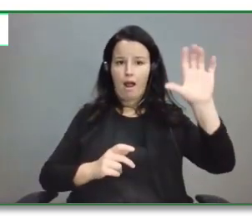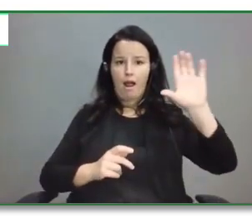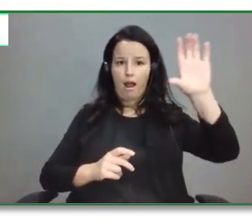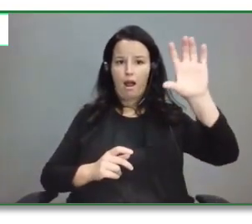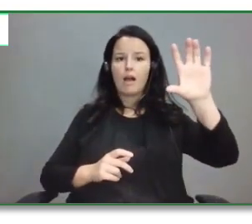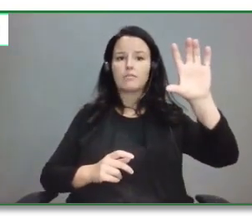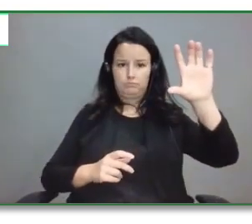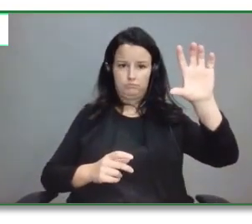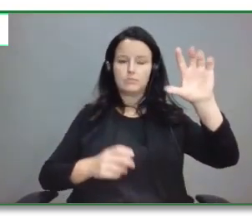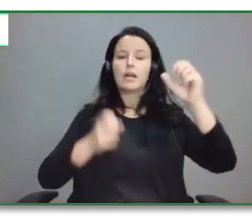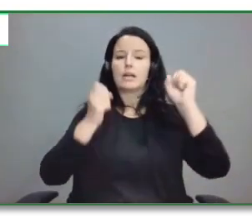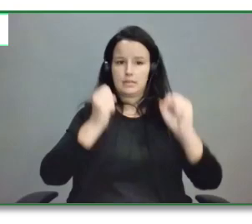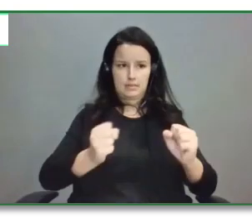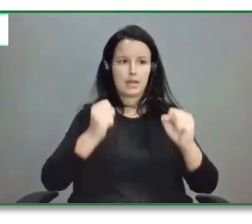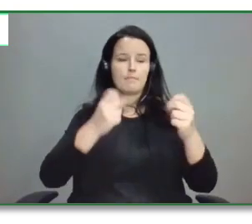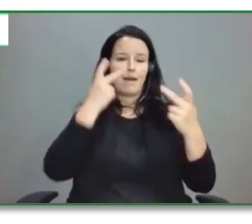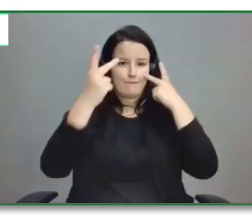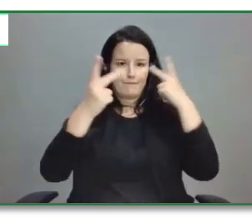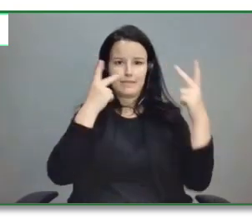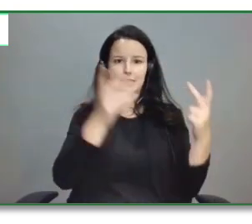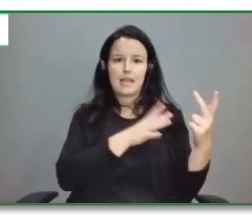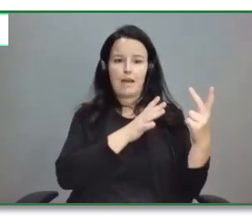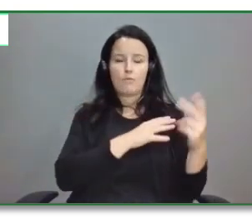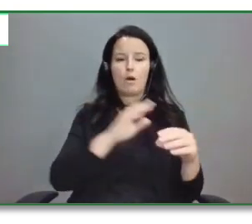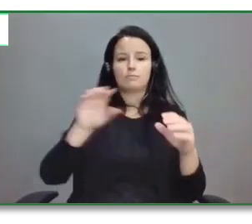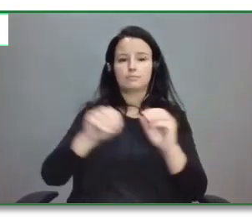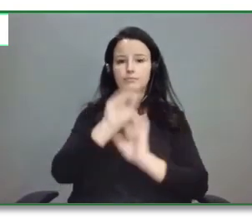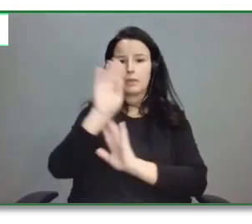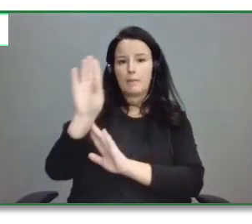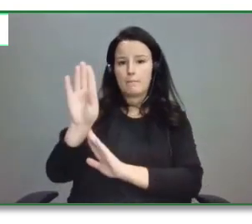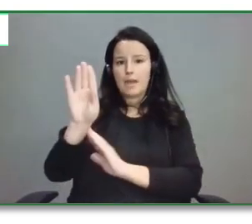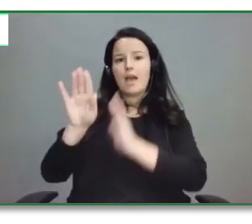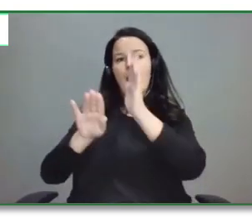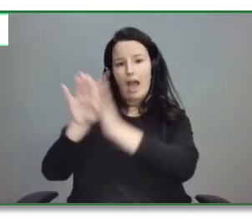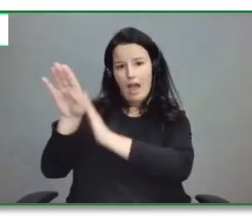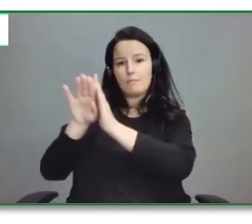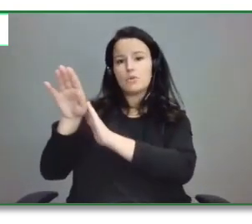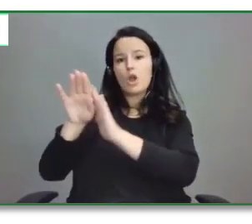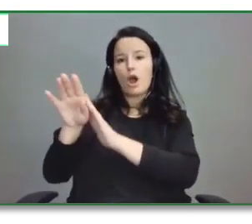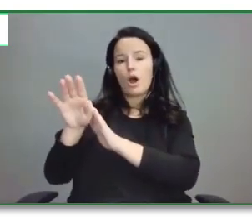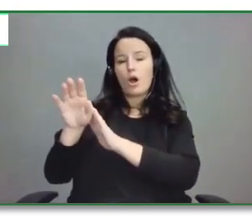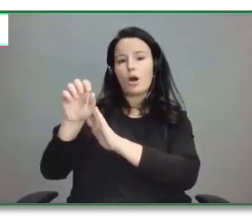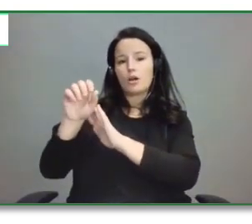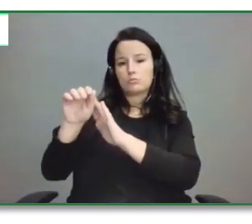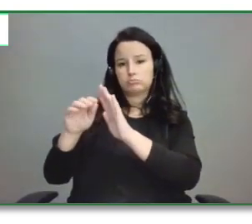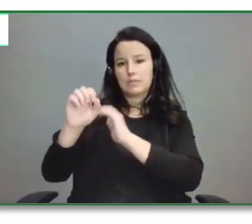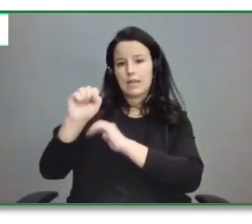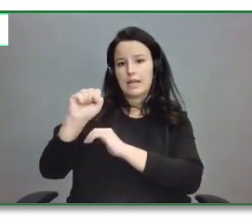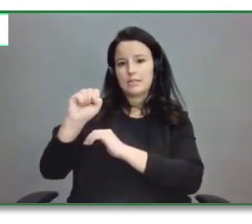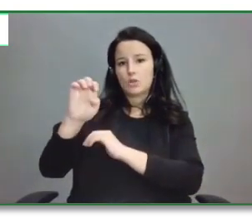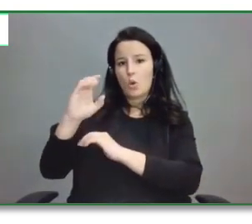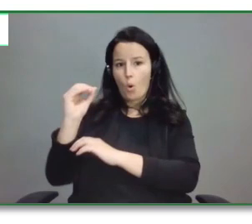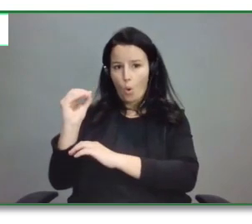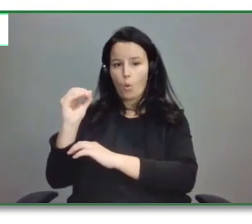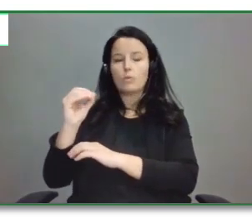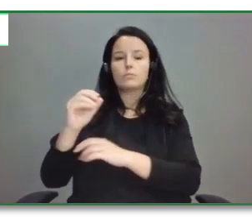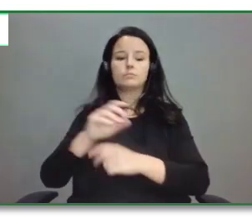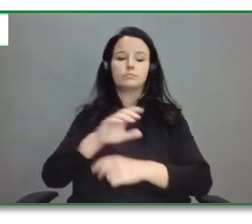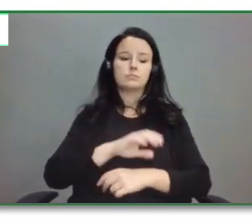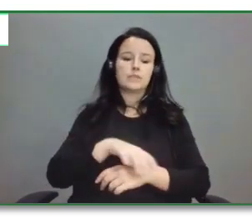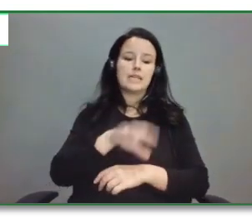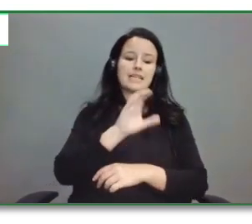tombé doit améliorer la position SEO